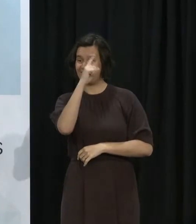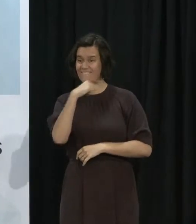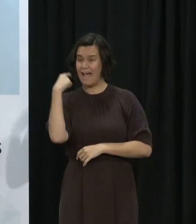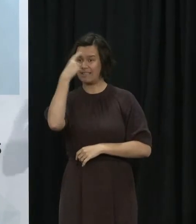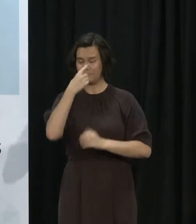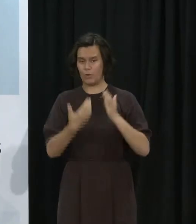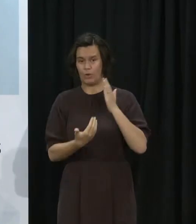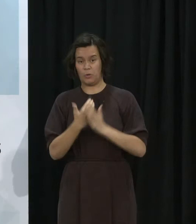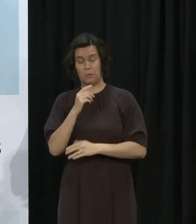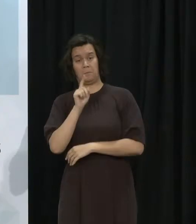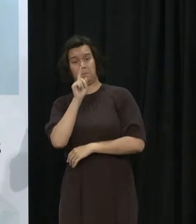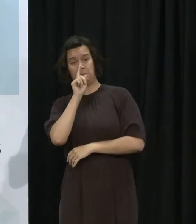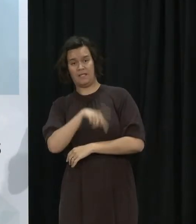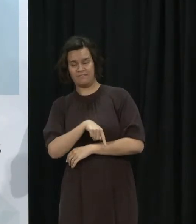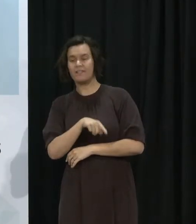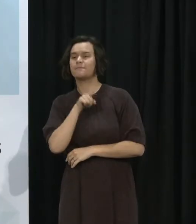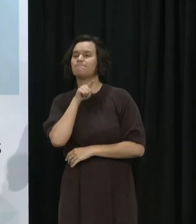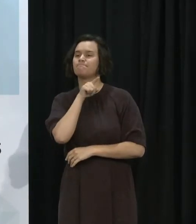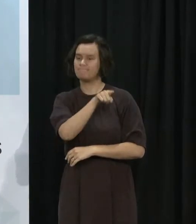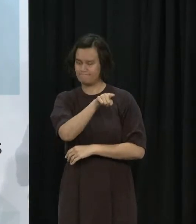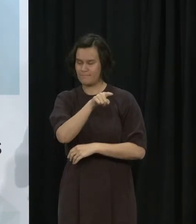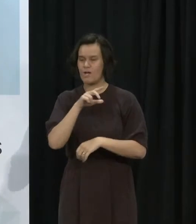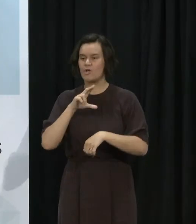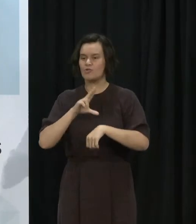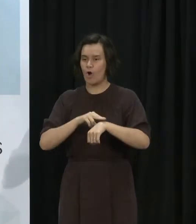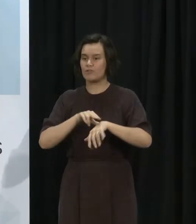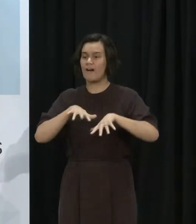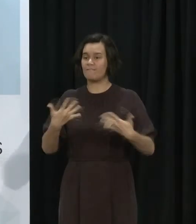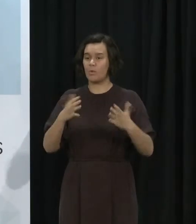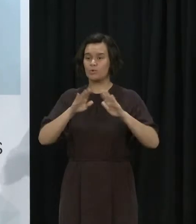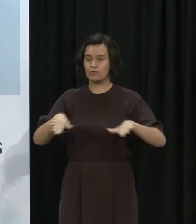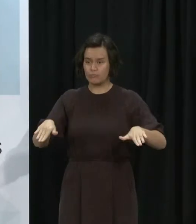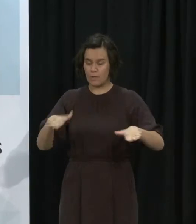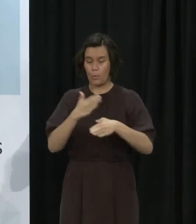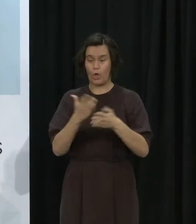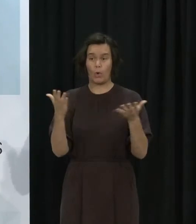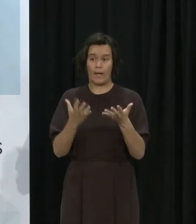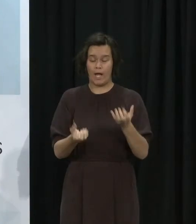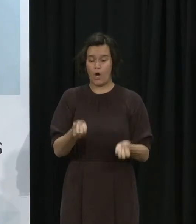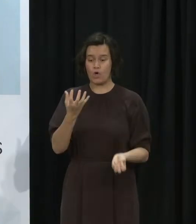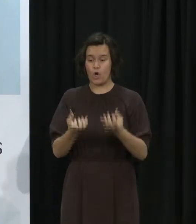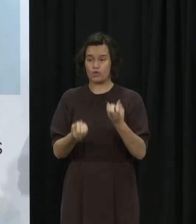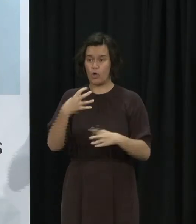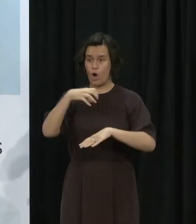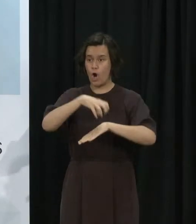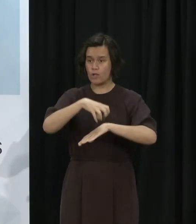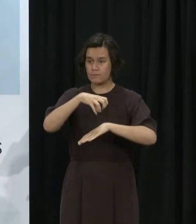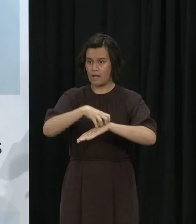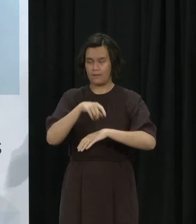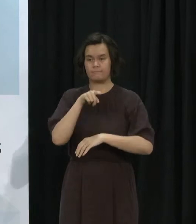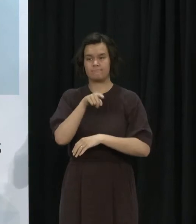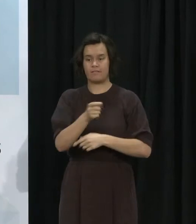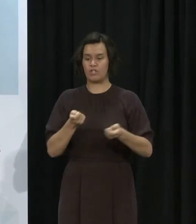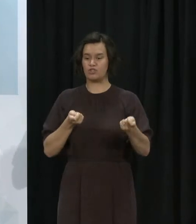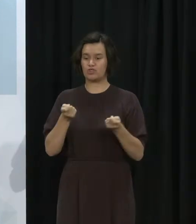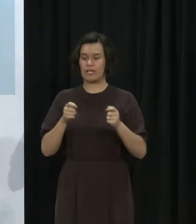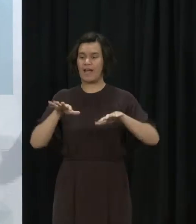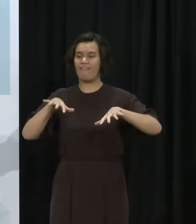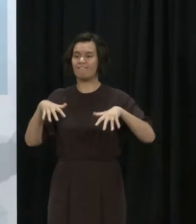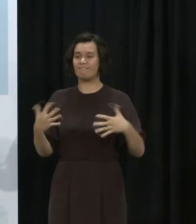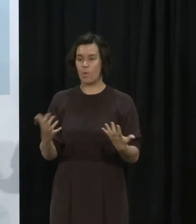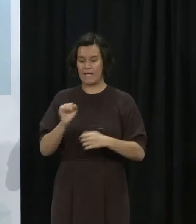rima ki te 11 tau te pakeke. He